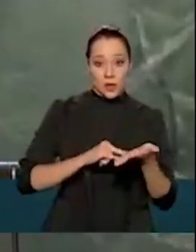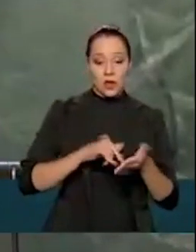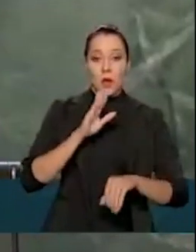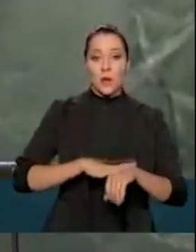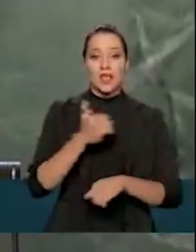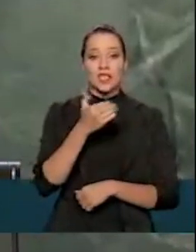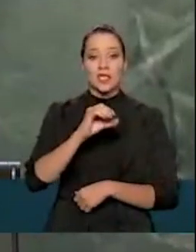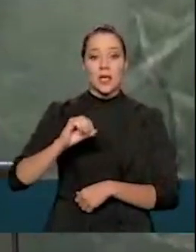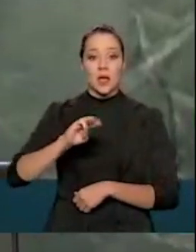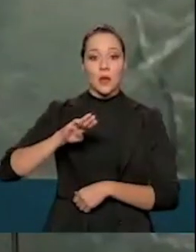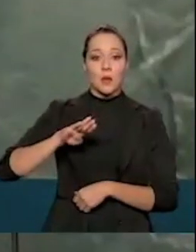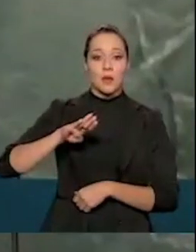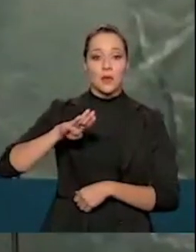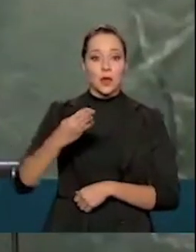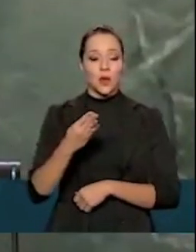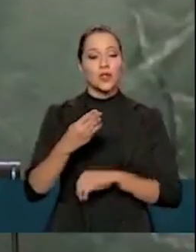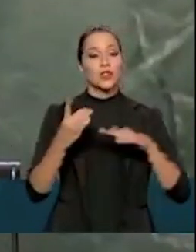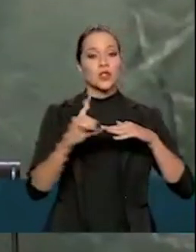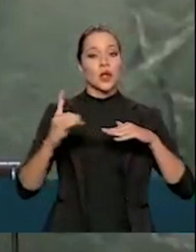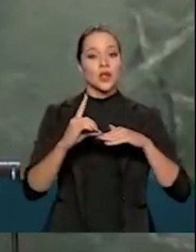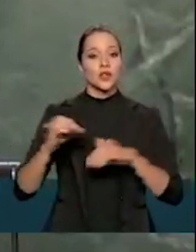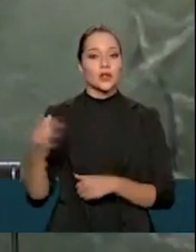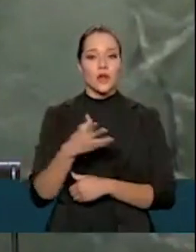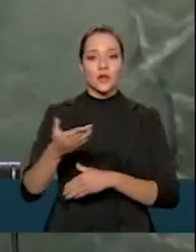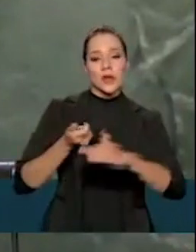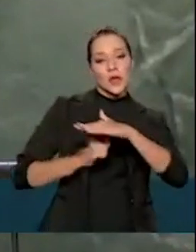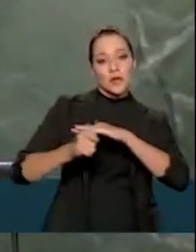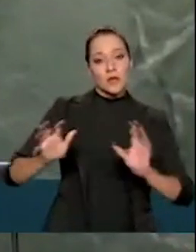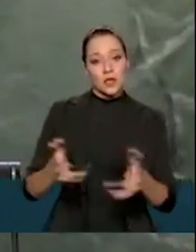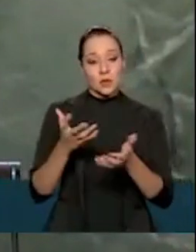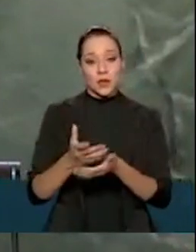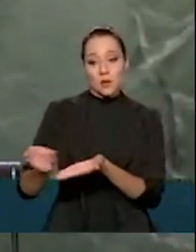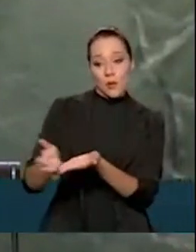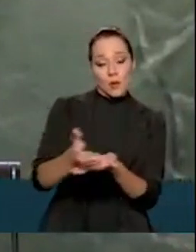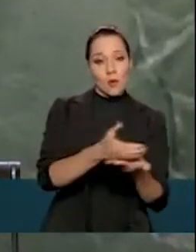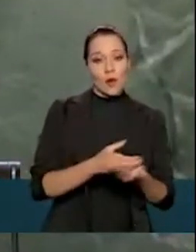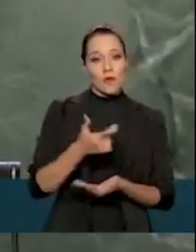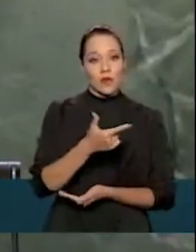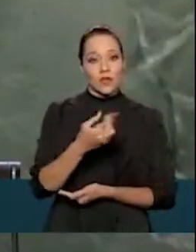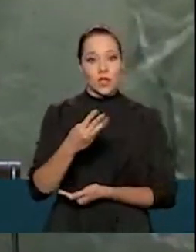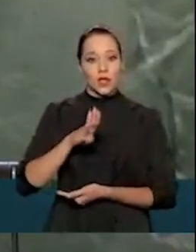Bilhões de Dólares de Nova de investimentos e [ __ ] 23 Bilhões de Dólares em outorga o